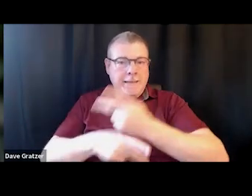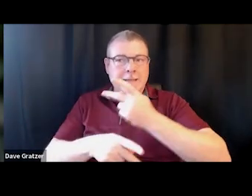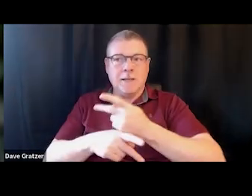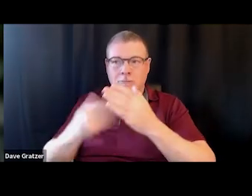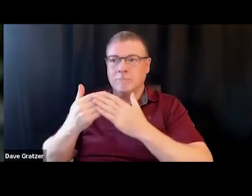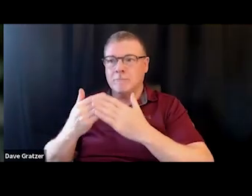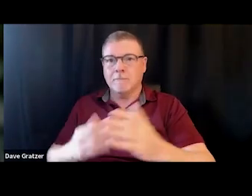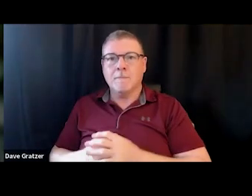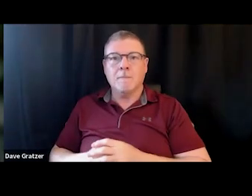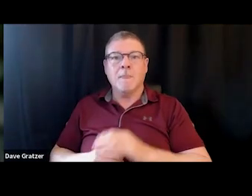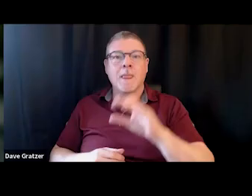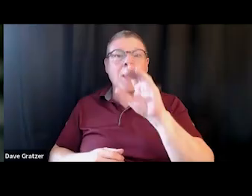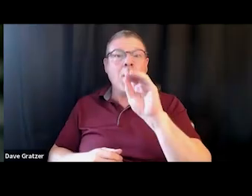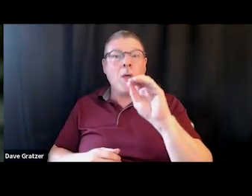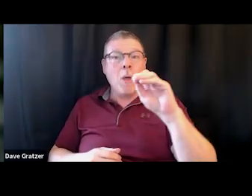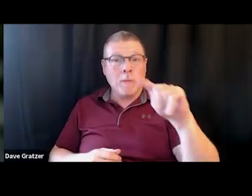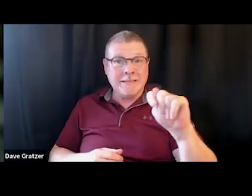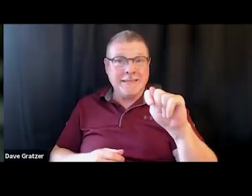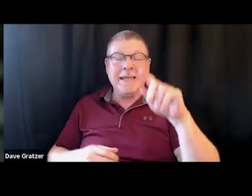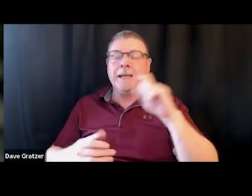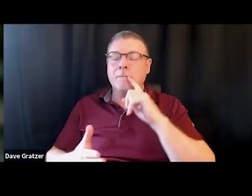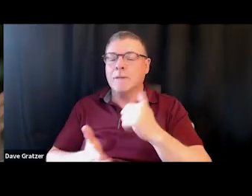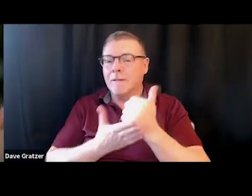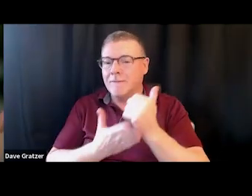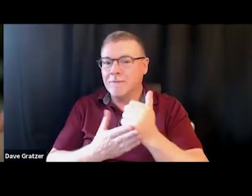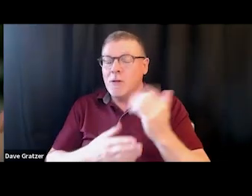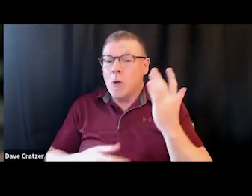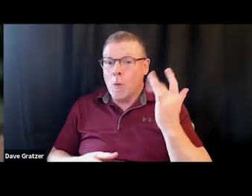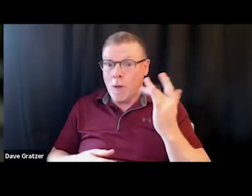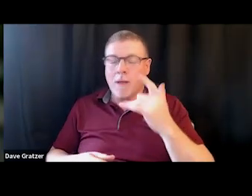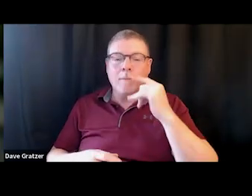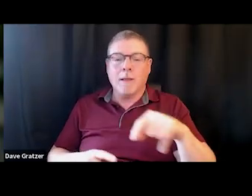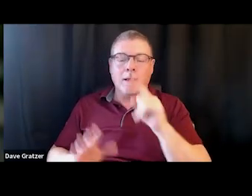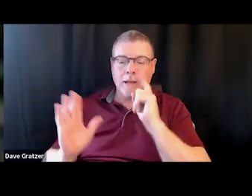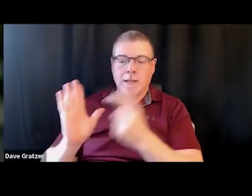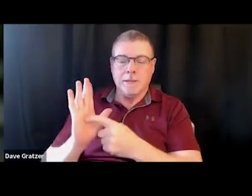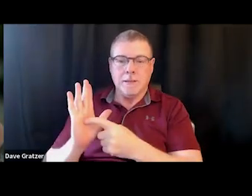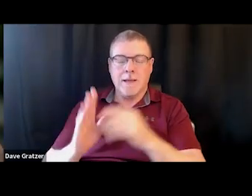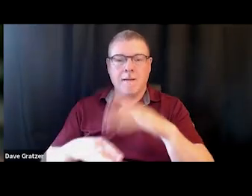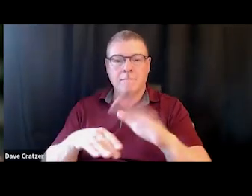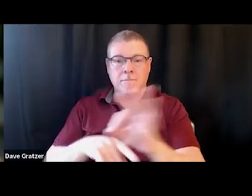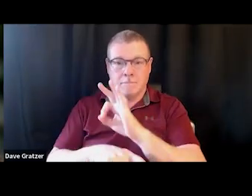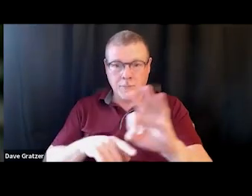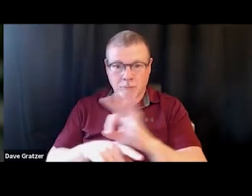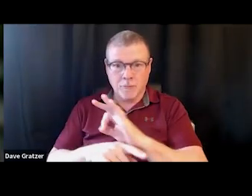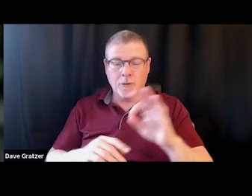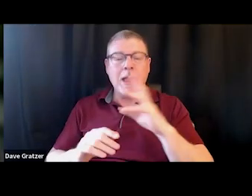La terapia ocupacional puede ser muy útil para identificar el impacto de los síntomas en la función, la capacidad para completar las ADL,